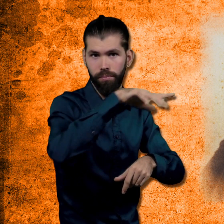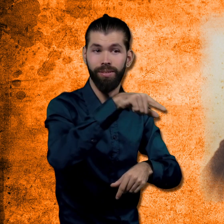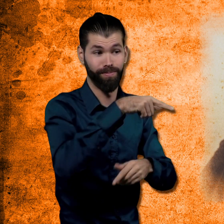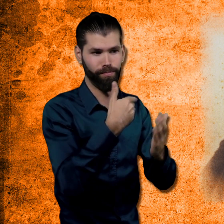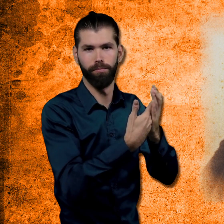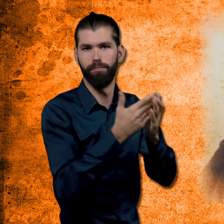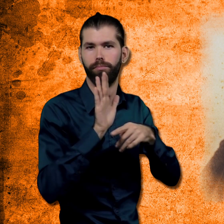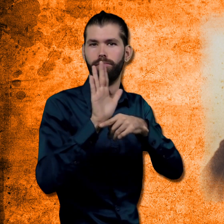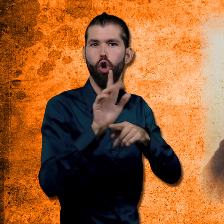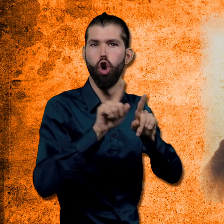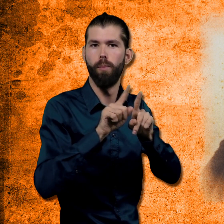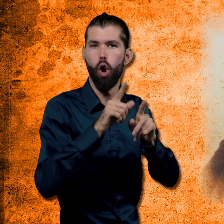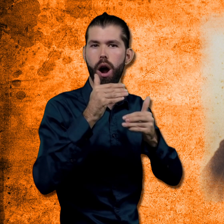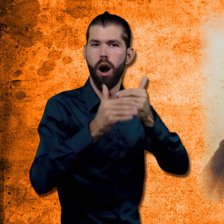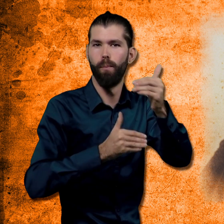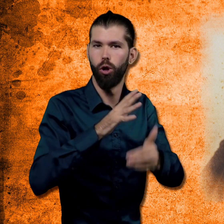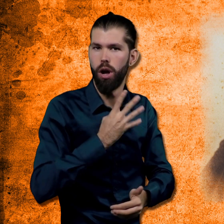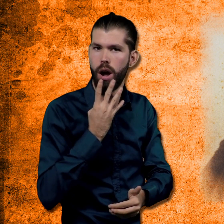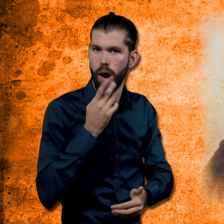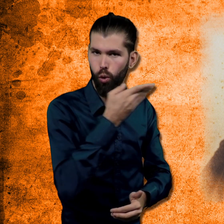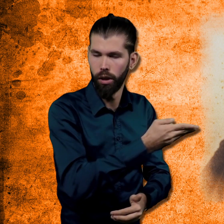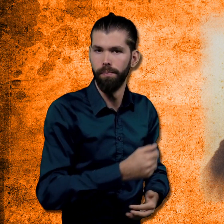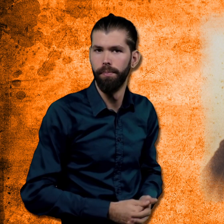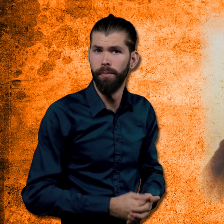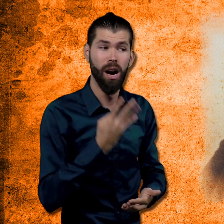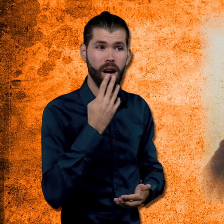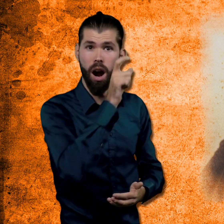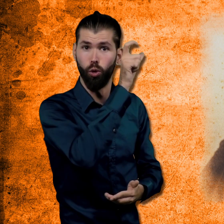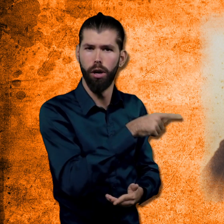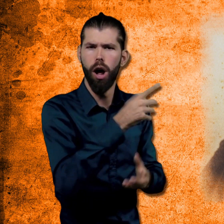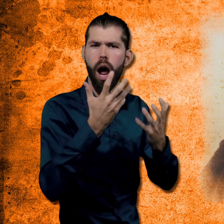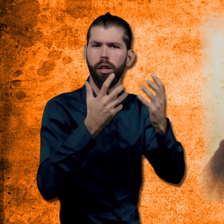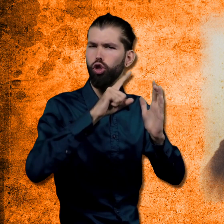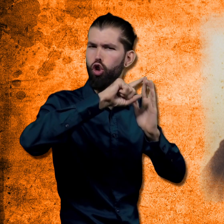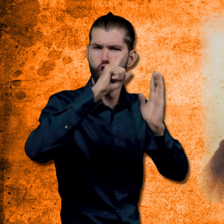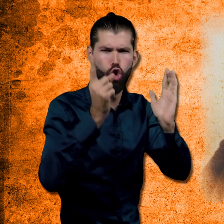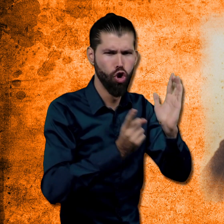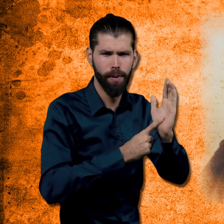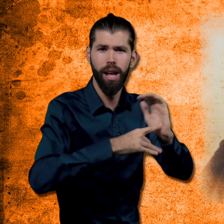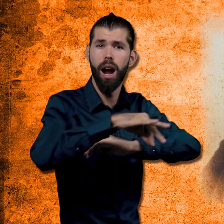Gaudí va ser un artista complet, que va concebre l’arquitectura com una obra d’art total,